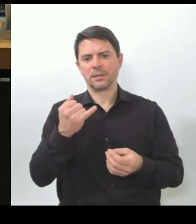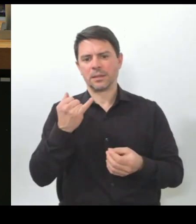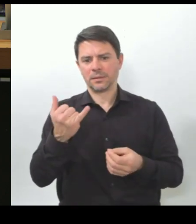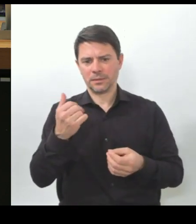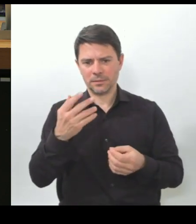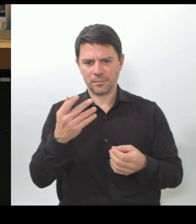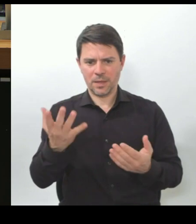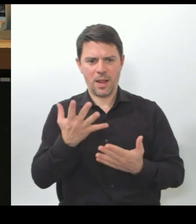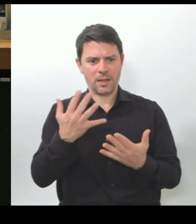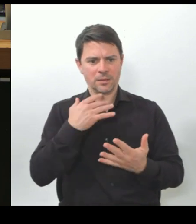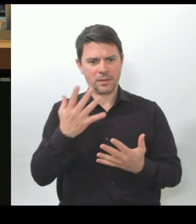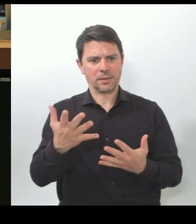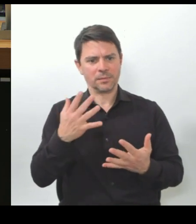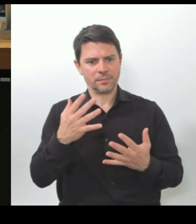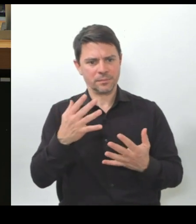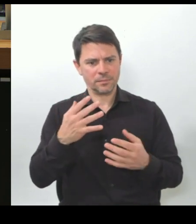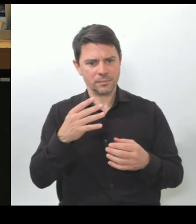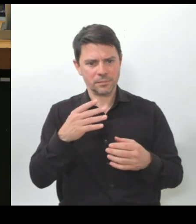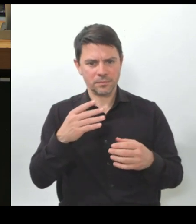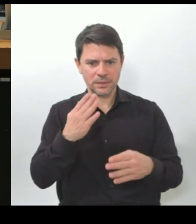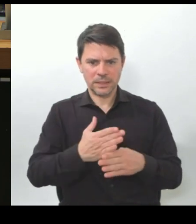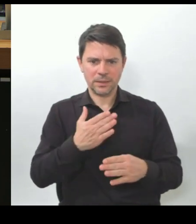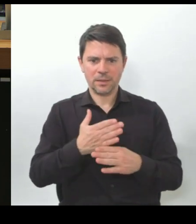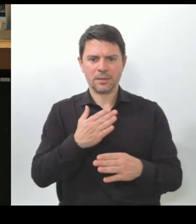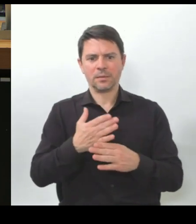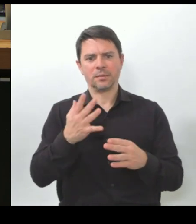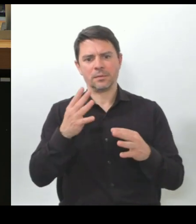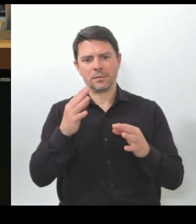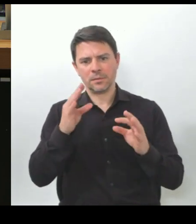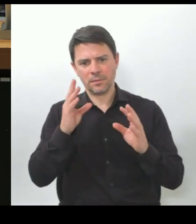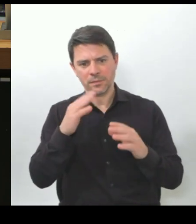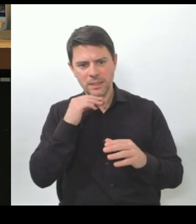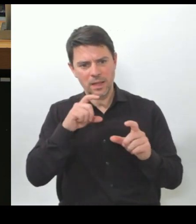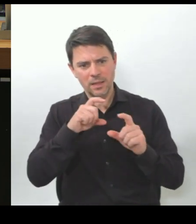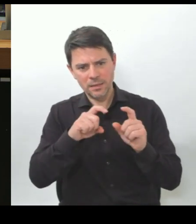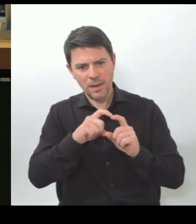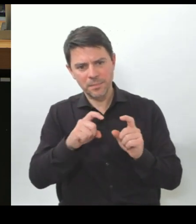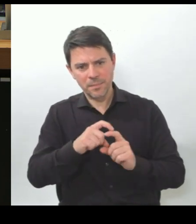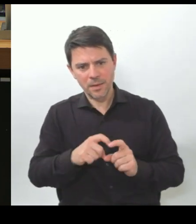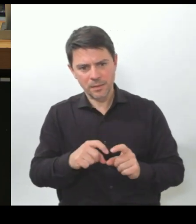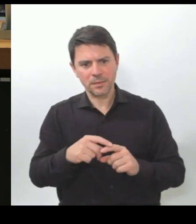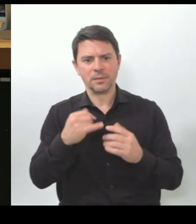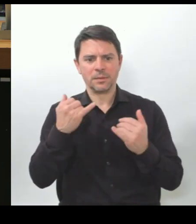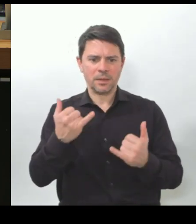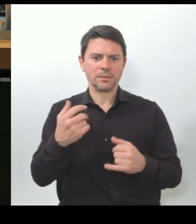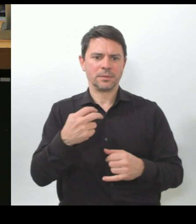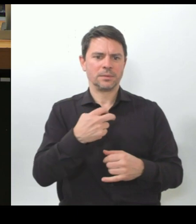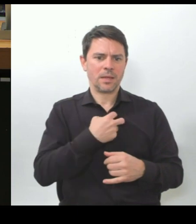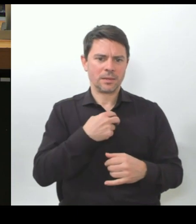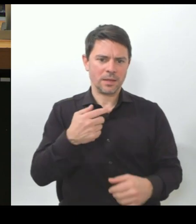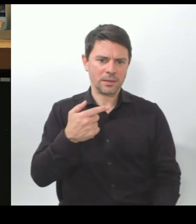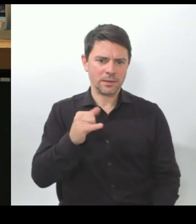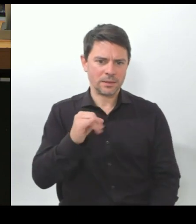waren, waren wir noch nie Einige von uns hatten am Montag Gelegenheit, im Innovationspark Wuhlheide den Planungsstand der Senatsverwaltung im